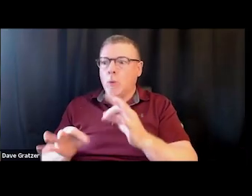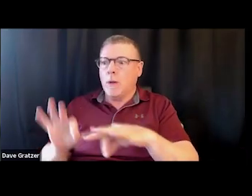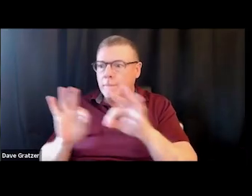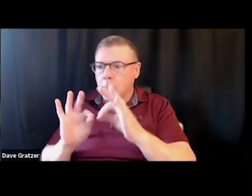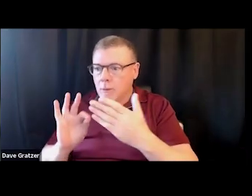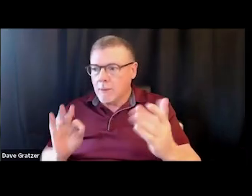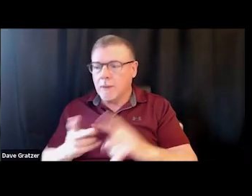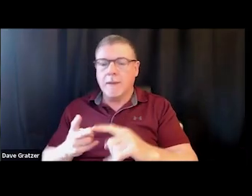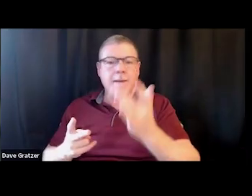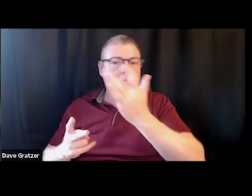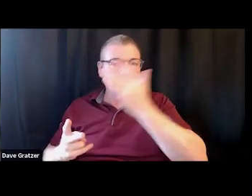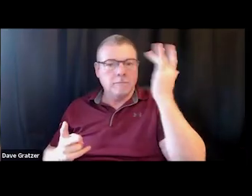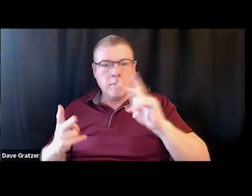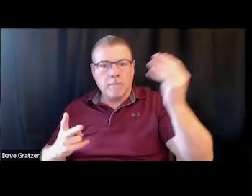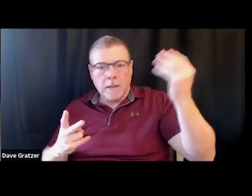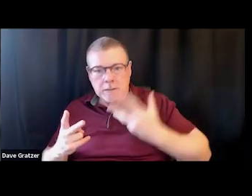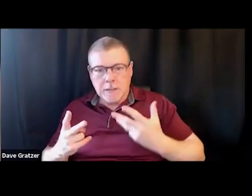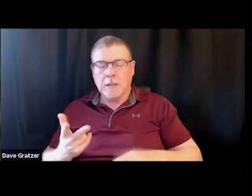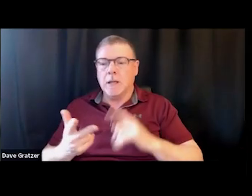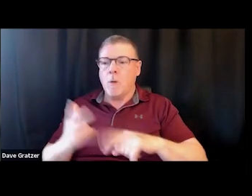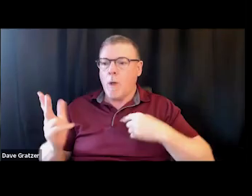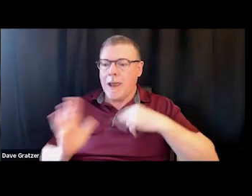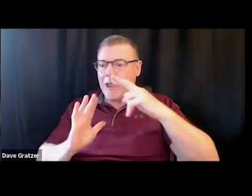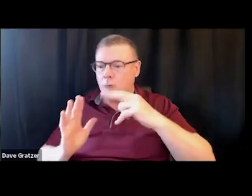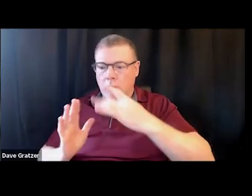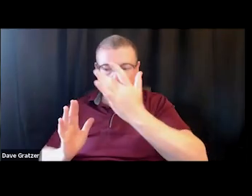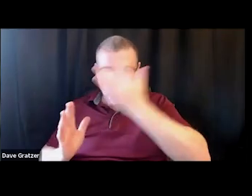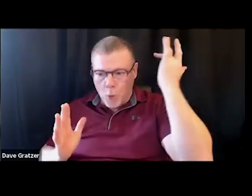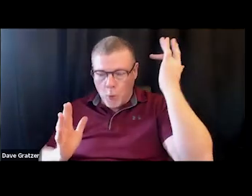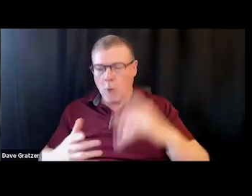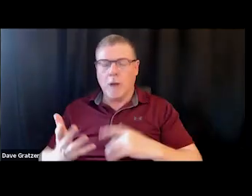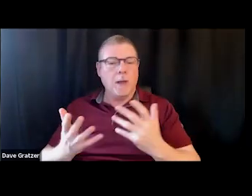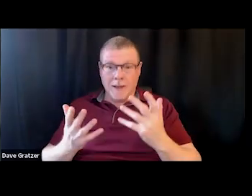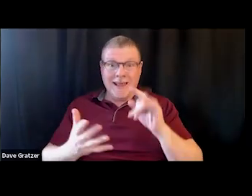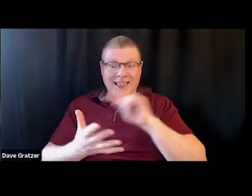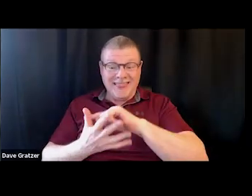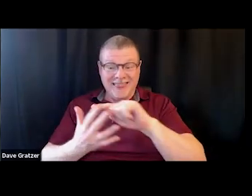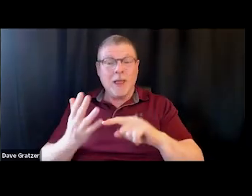olvidar lo que la gente me dice, olvidar lo que he leído". En mi experiencia, estas son cosas con las que la gente se puede identificar